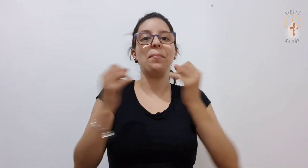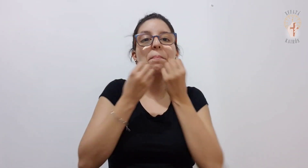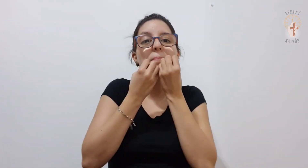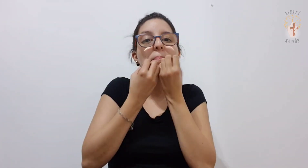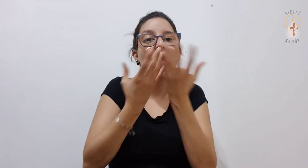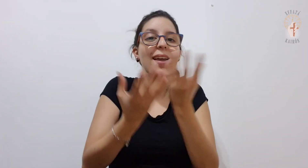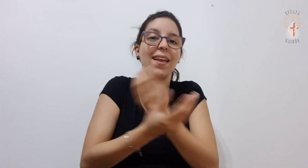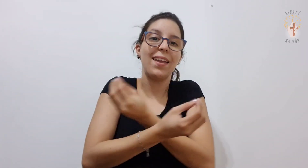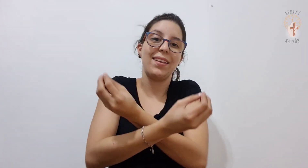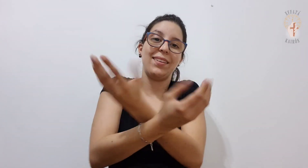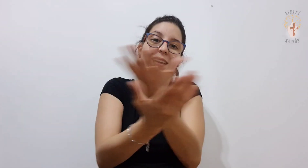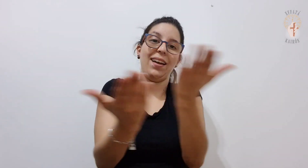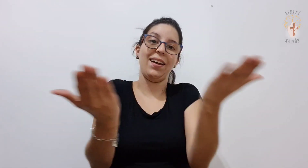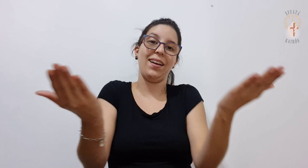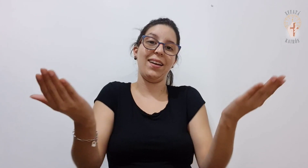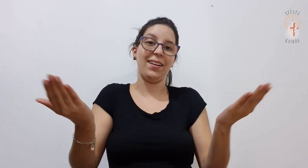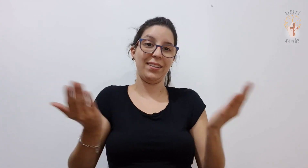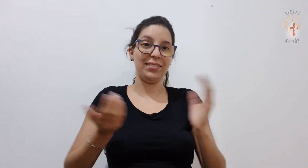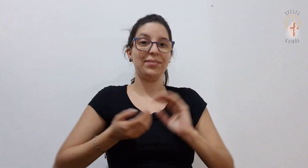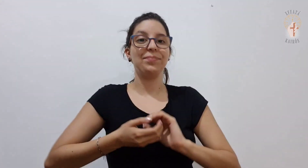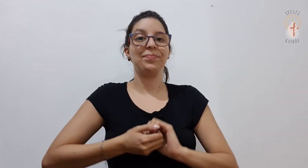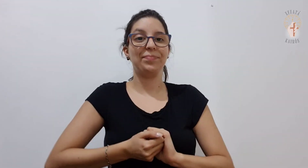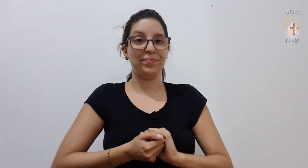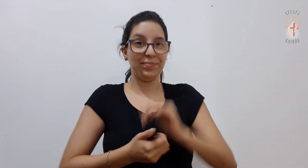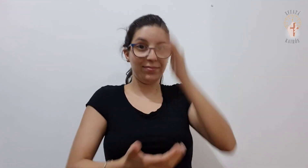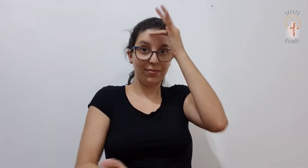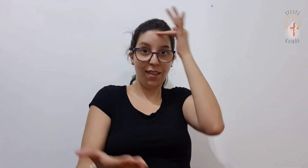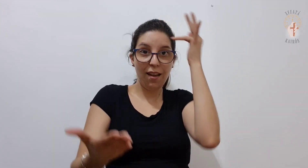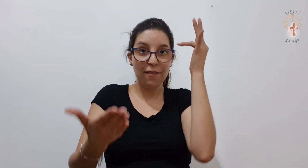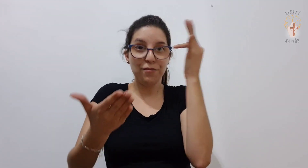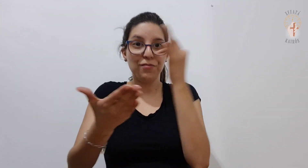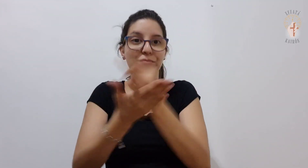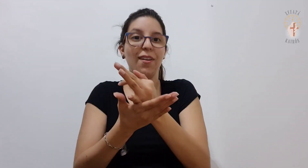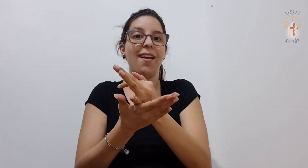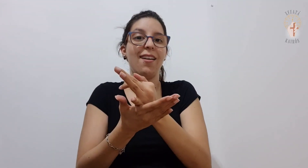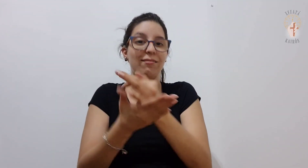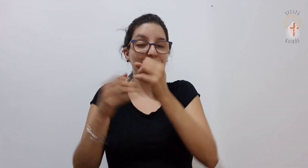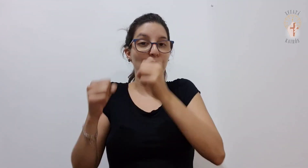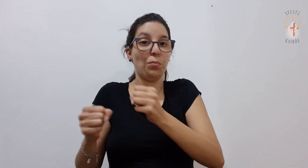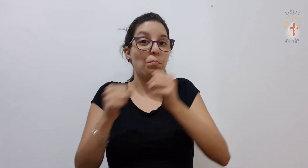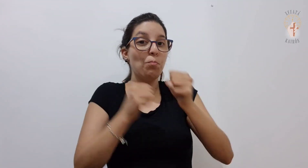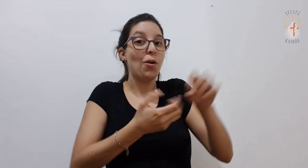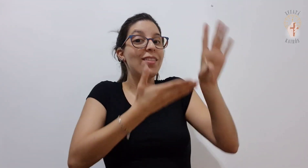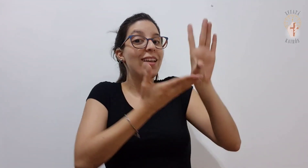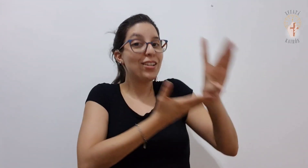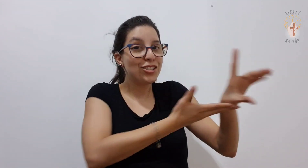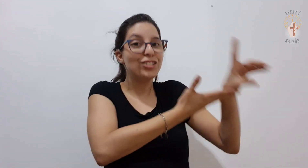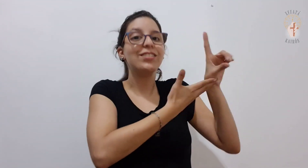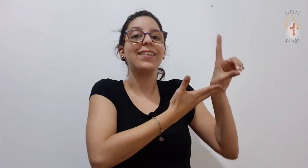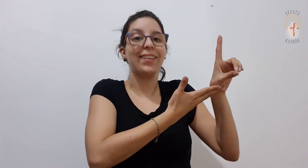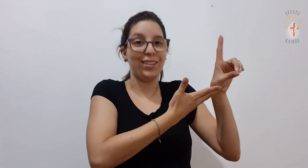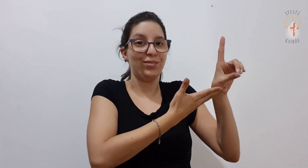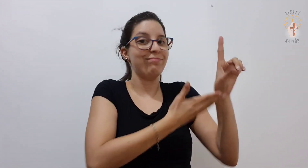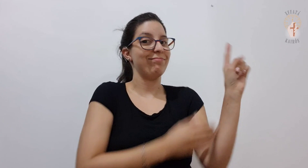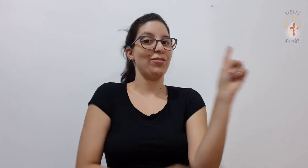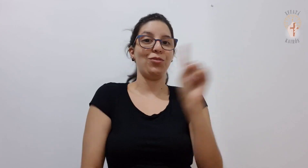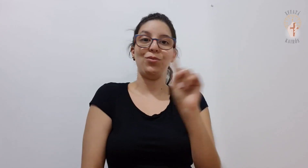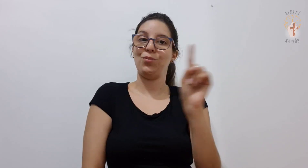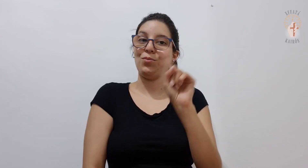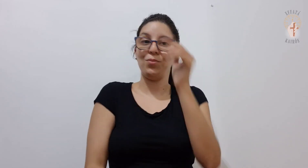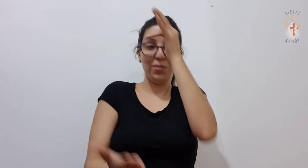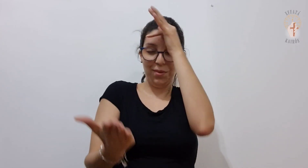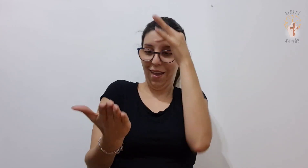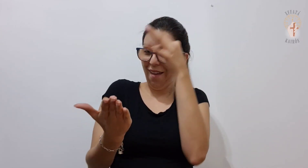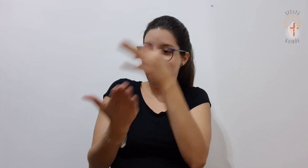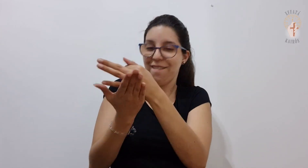5 - para que a vossa fé se baseasse no poder de Deus e não na sabedoria dos homens.